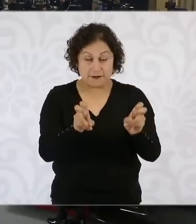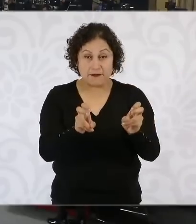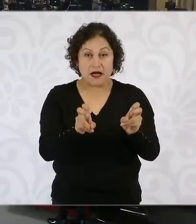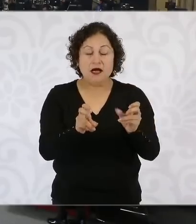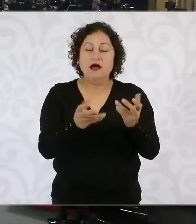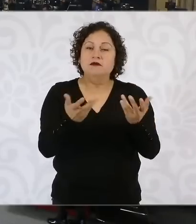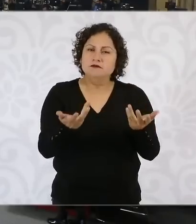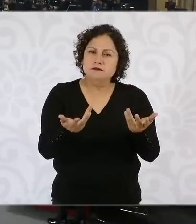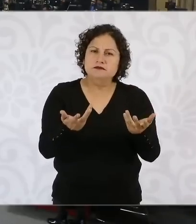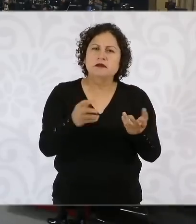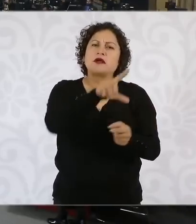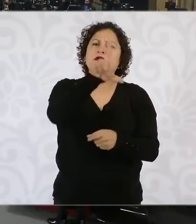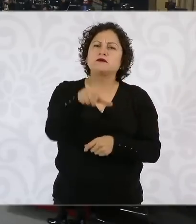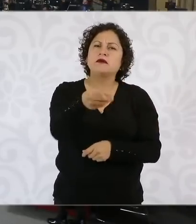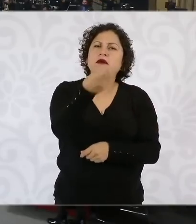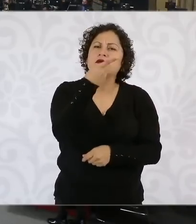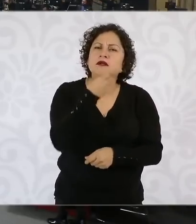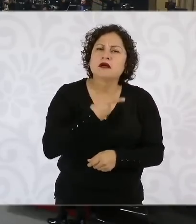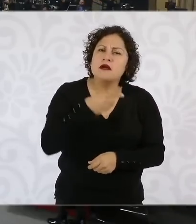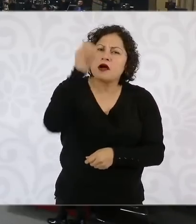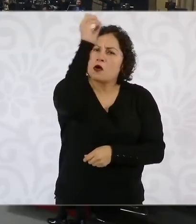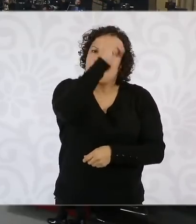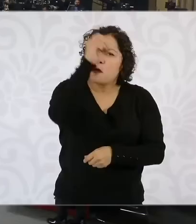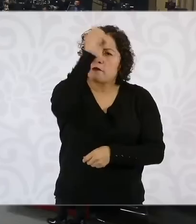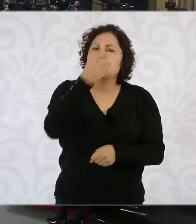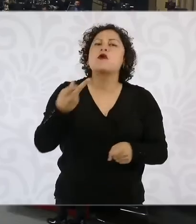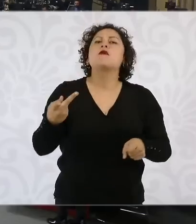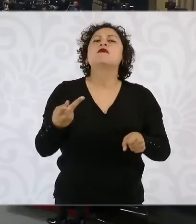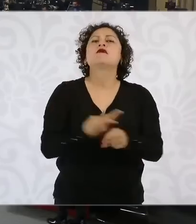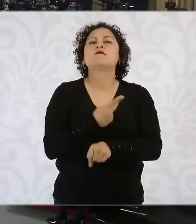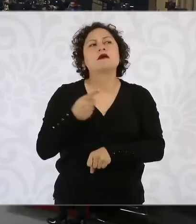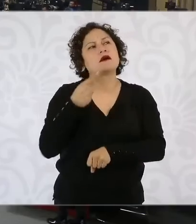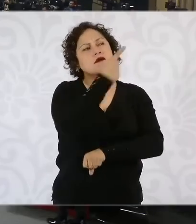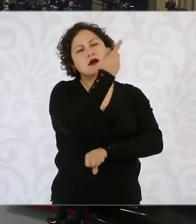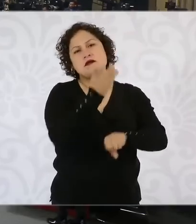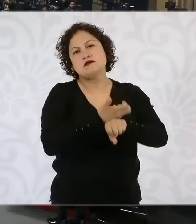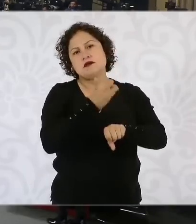actuación de los migrantes de nuestras hermanas y hermanos que están en Estados Unidos siempre los